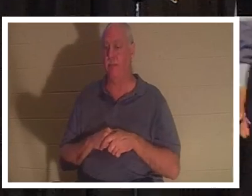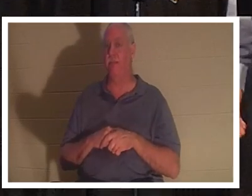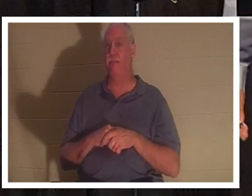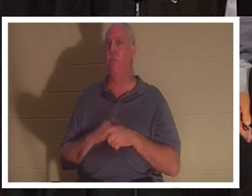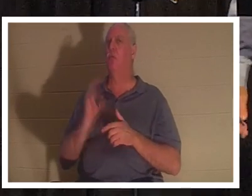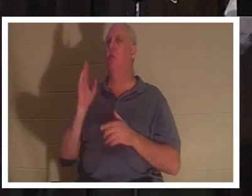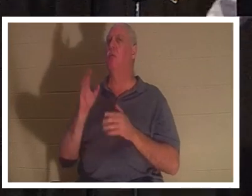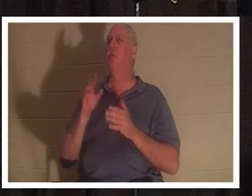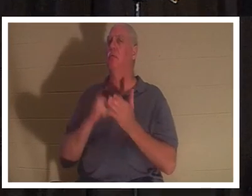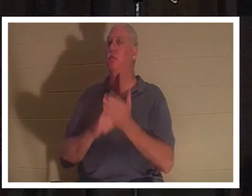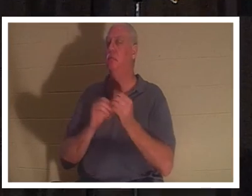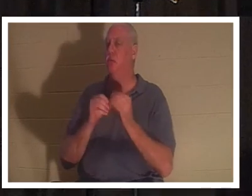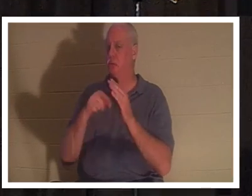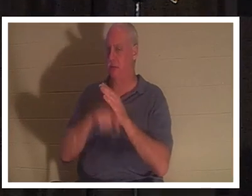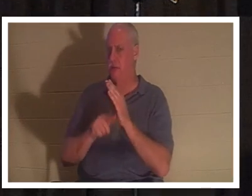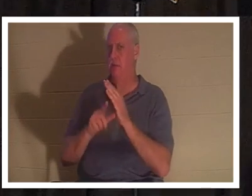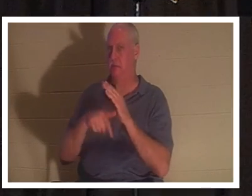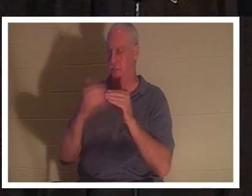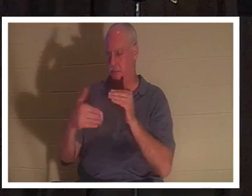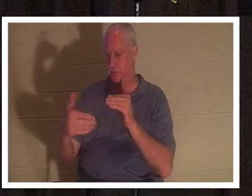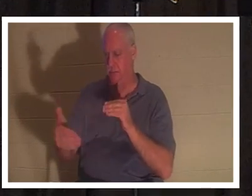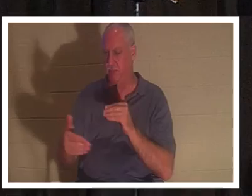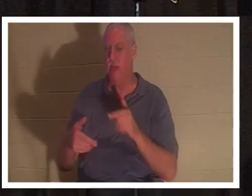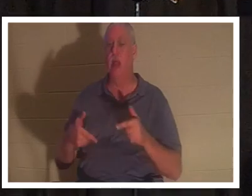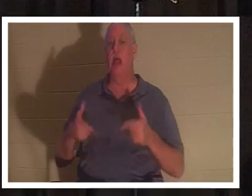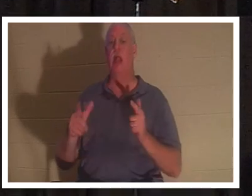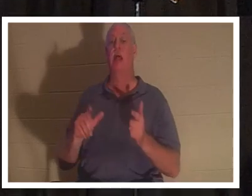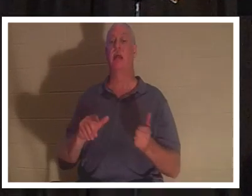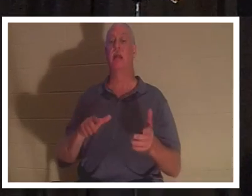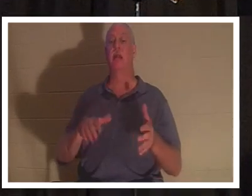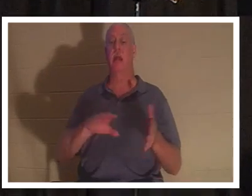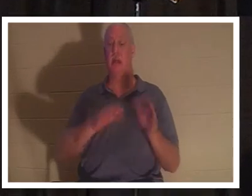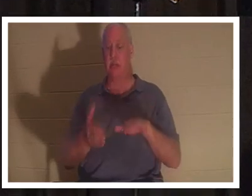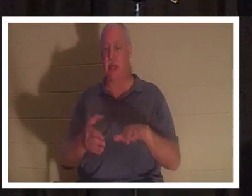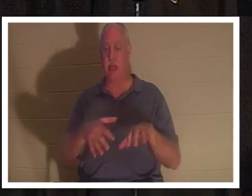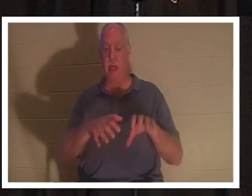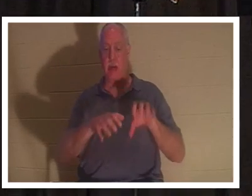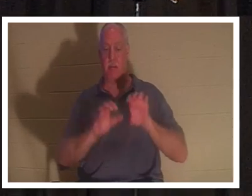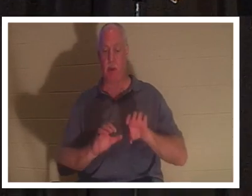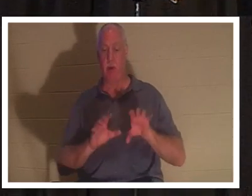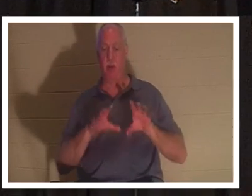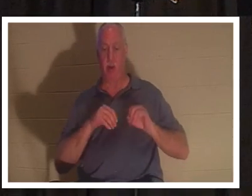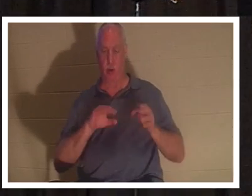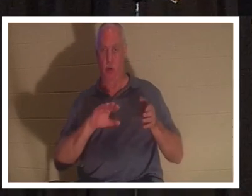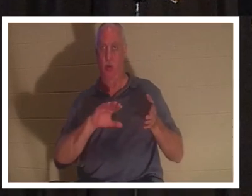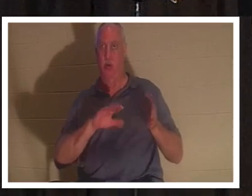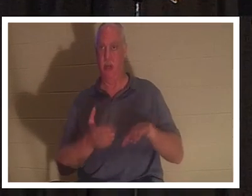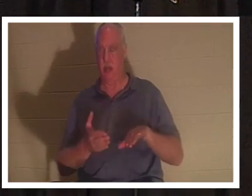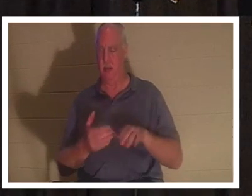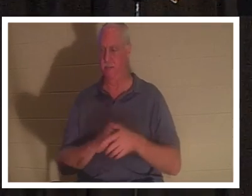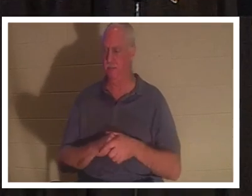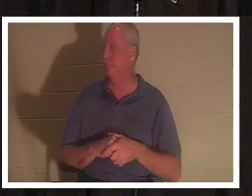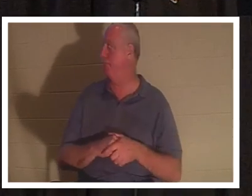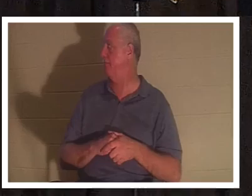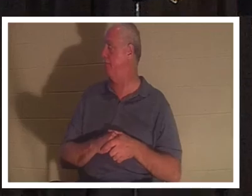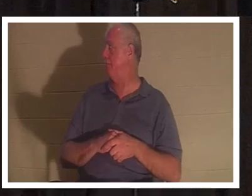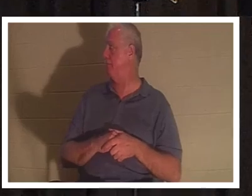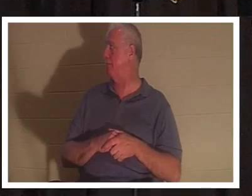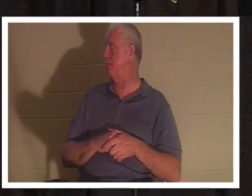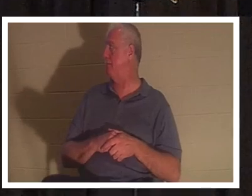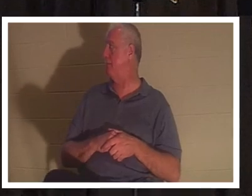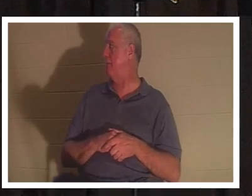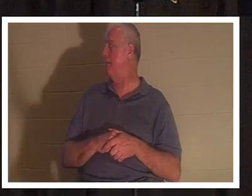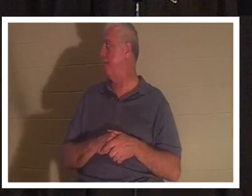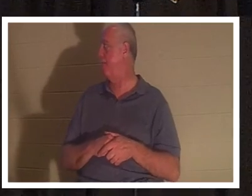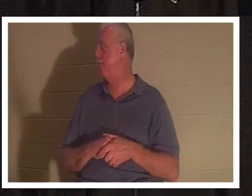по мере продвижения. Пусть мертвые хоронят своих мертвецов. У меня Honda CRV, пробег 207 000